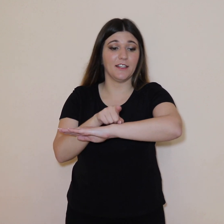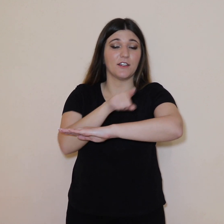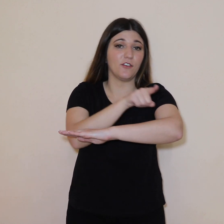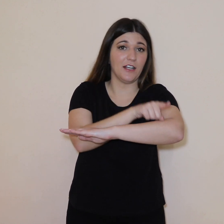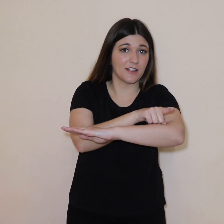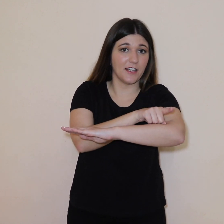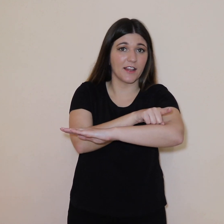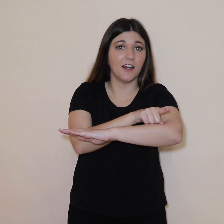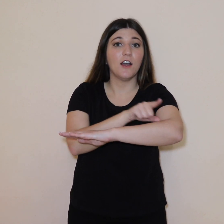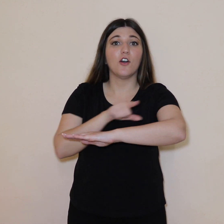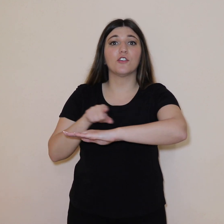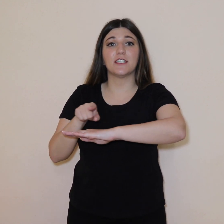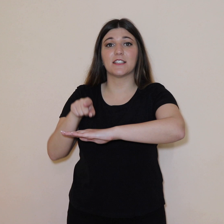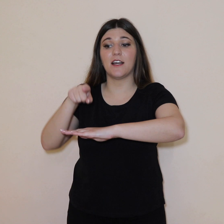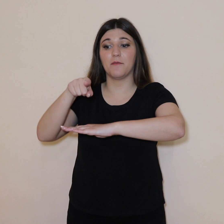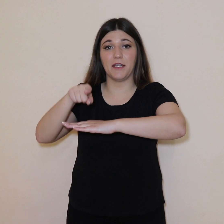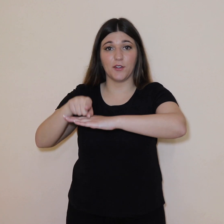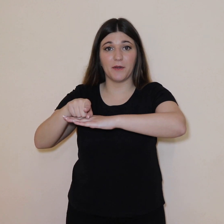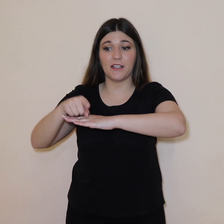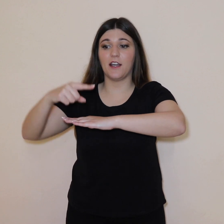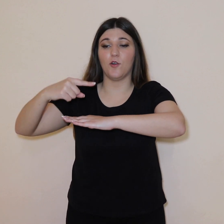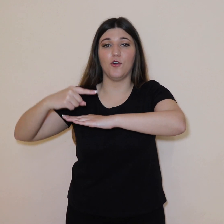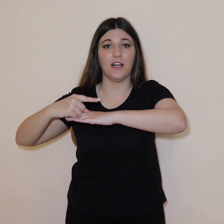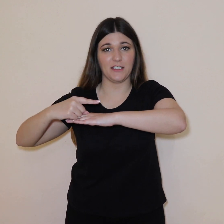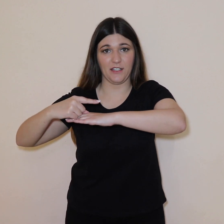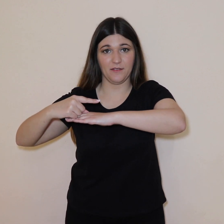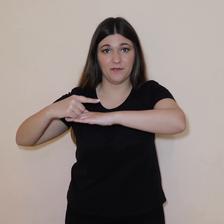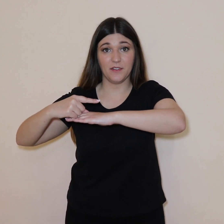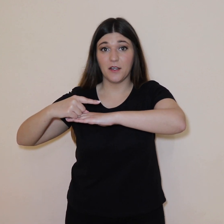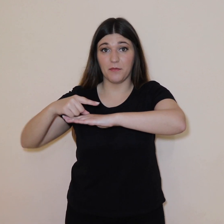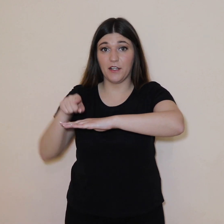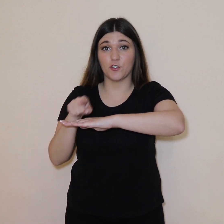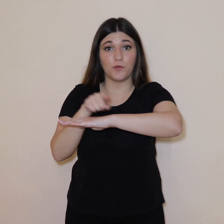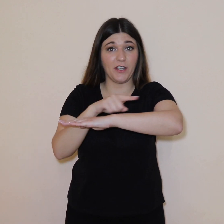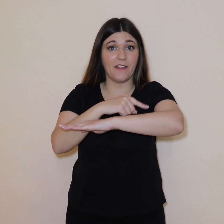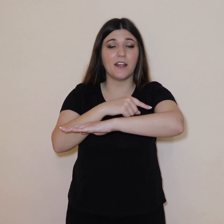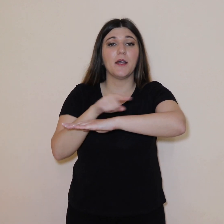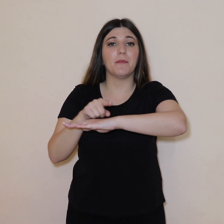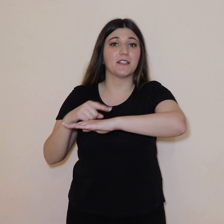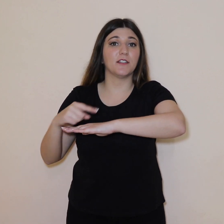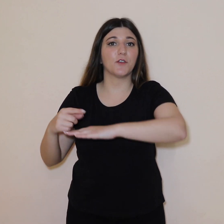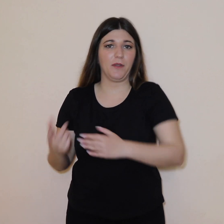a la izquierda, o si está mirando para allá, o así, ¿bien? Nos podría dar bastante información.